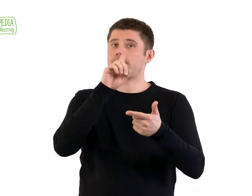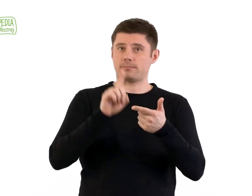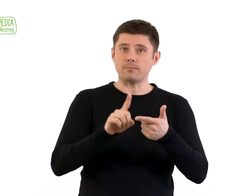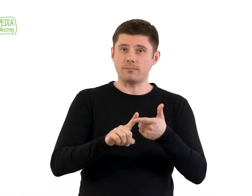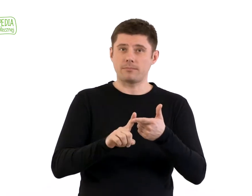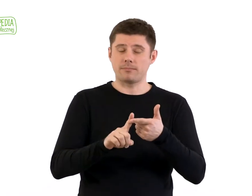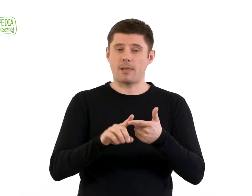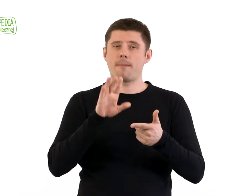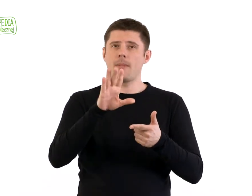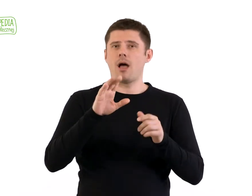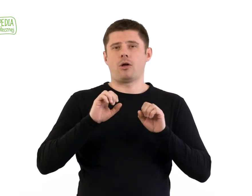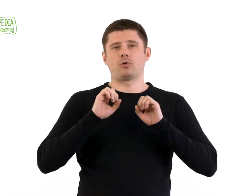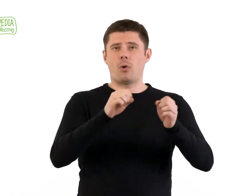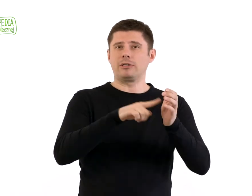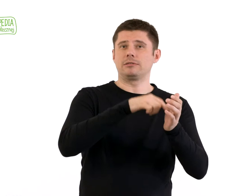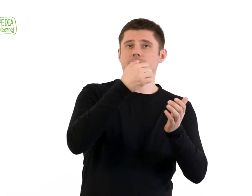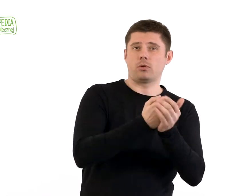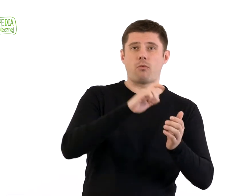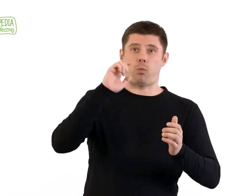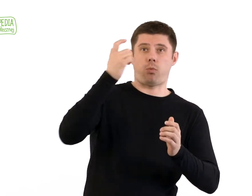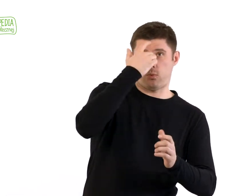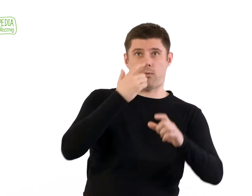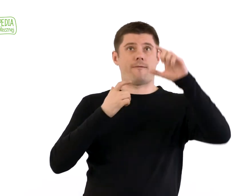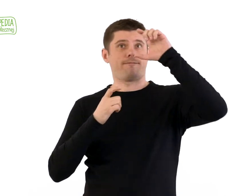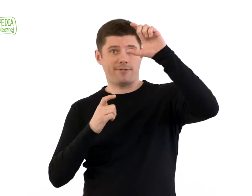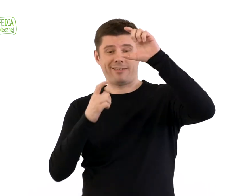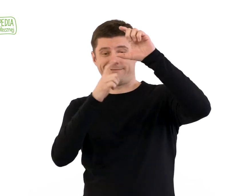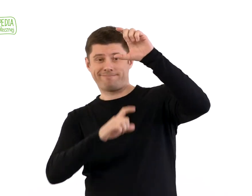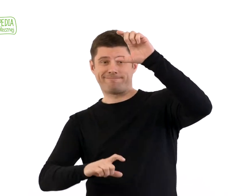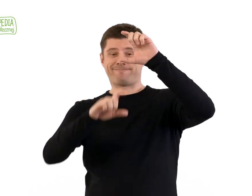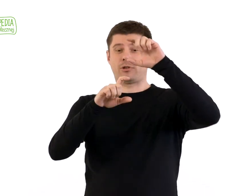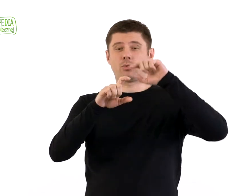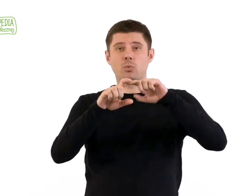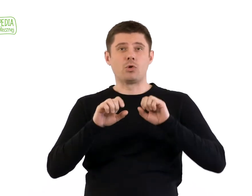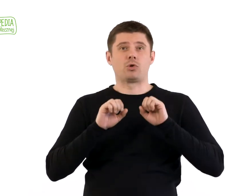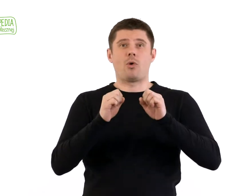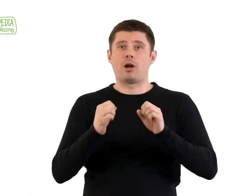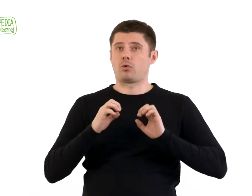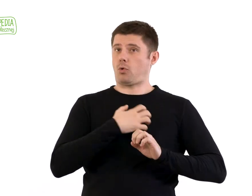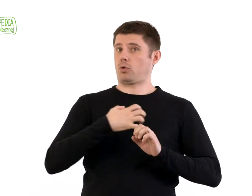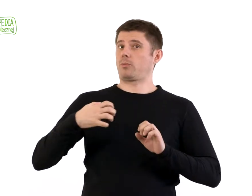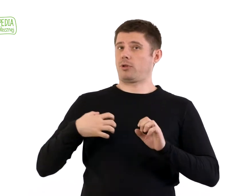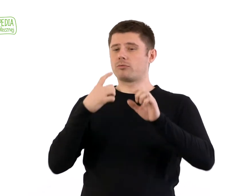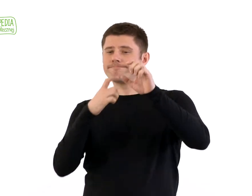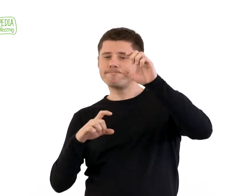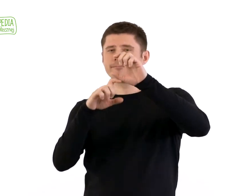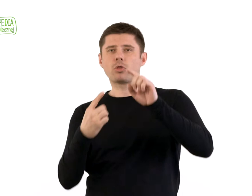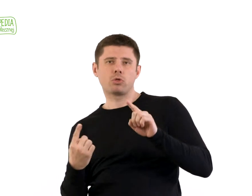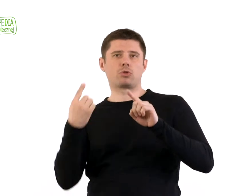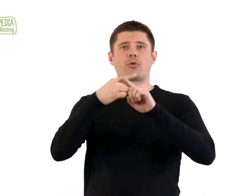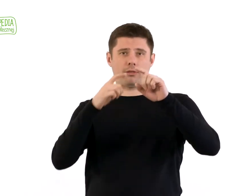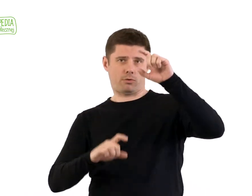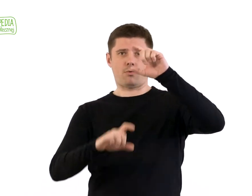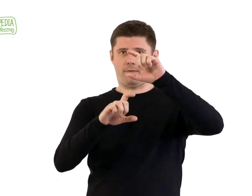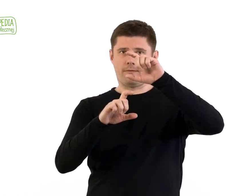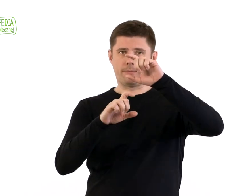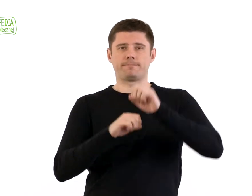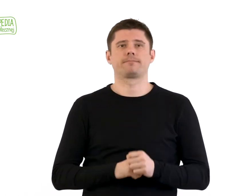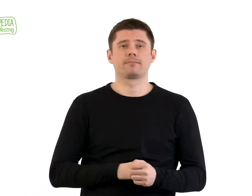prowadzi działalność gospodarczą wyłącznie jako dodatkową w stosunku do działalności pożytku publicznego;